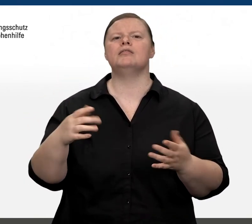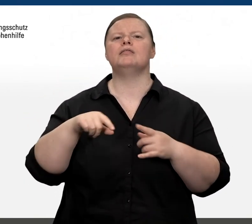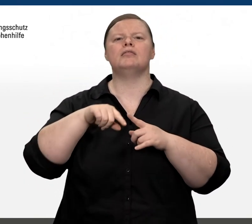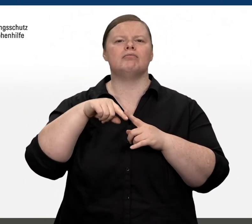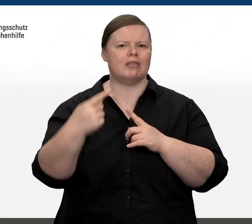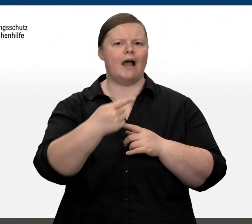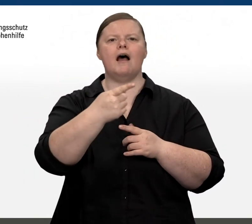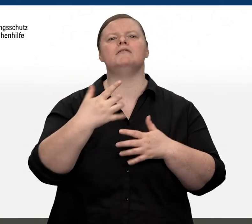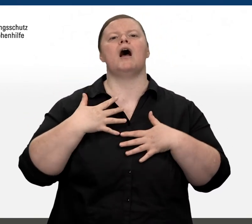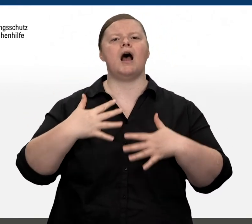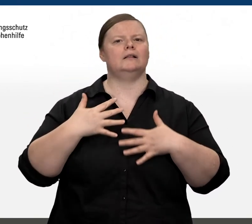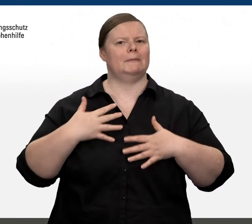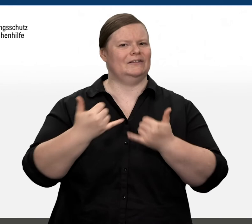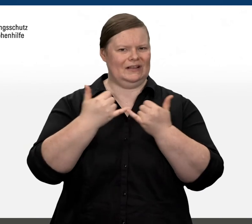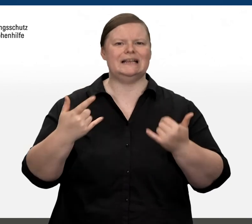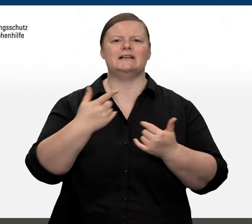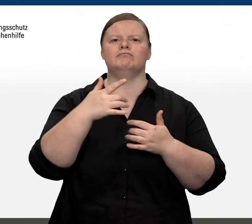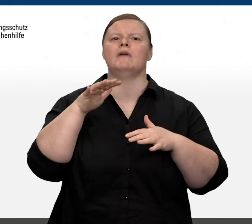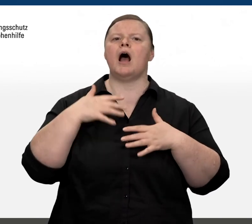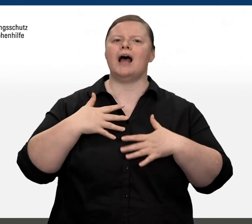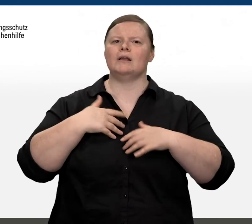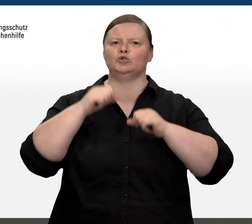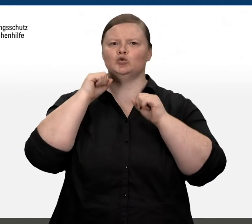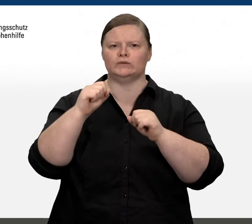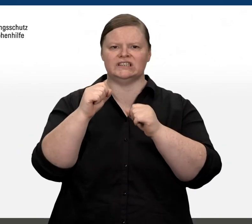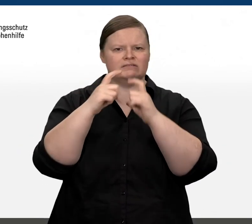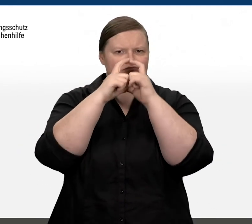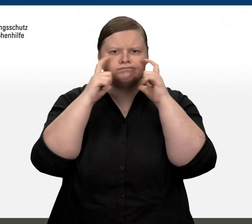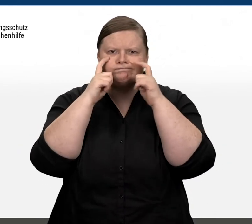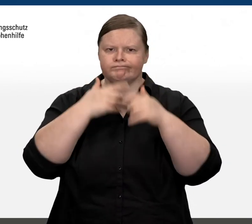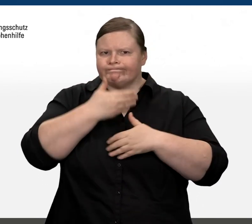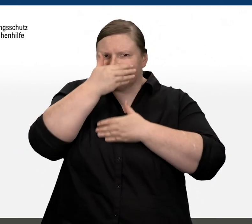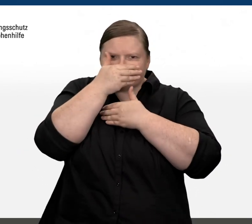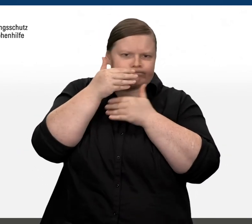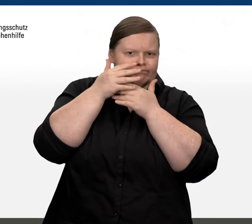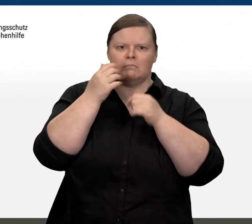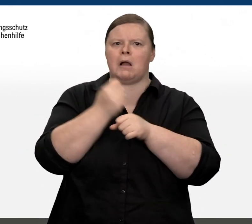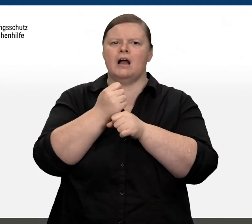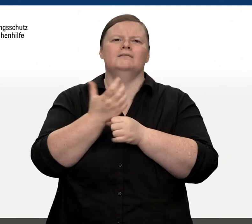atmen Sie möglichst durch einen Atemschutz,